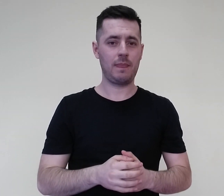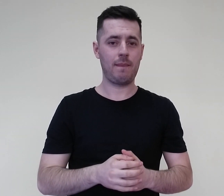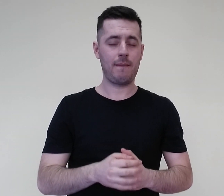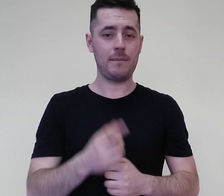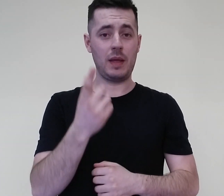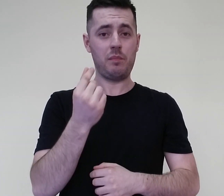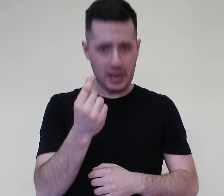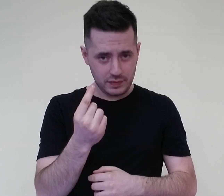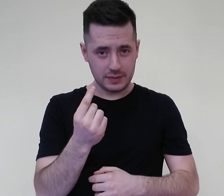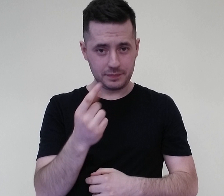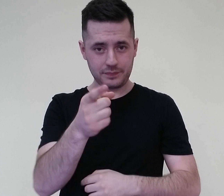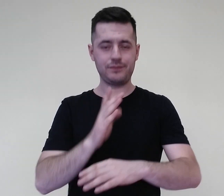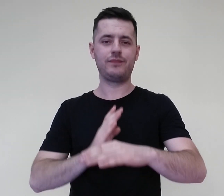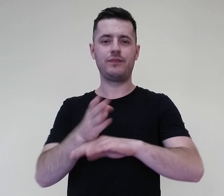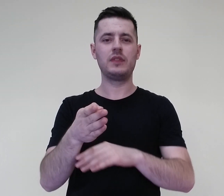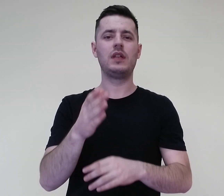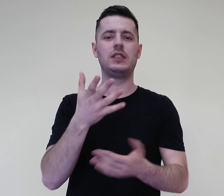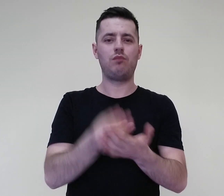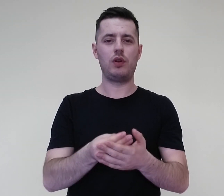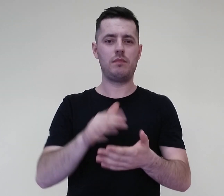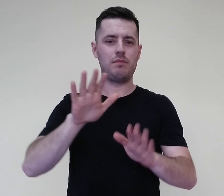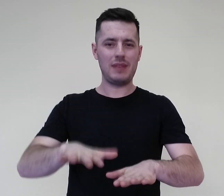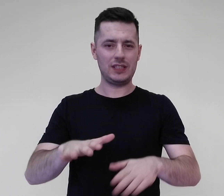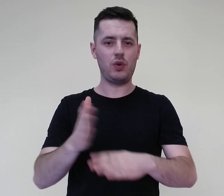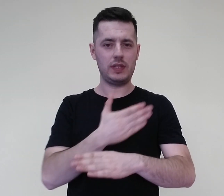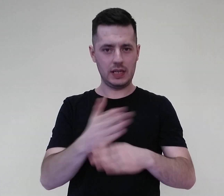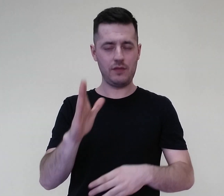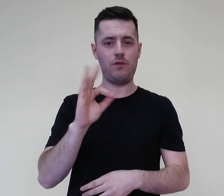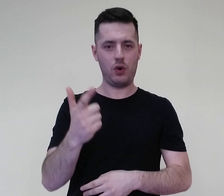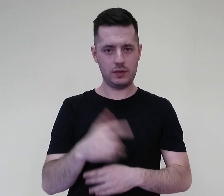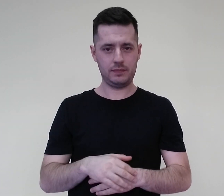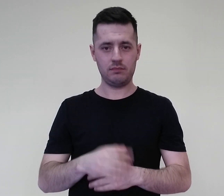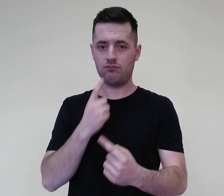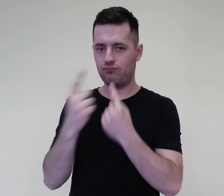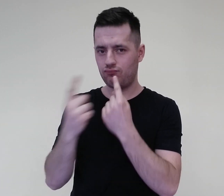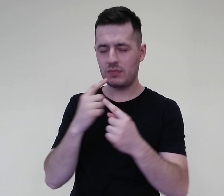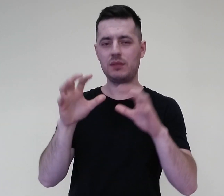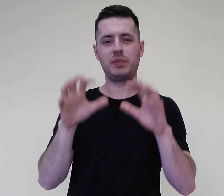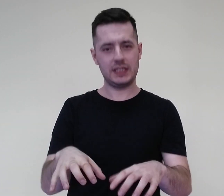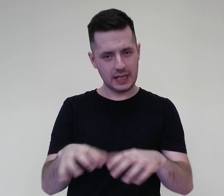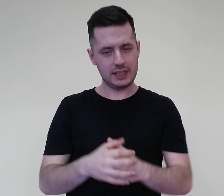Первое - зайдите в свое отделение ВОГ по месту жительства, поговорить с председателем,